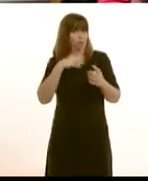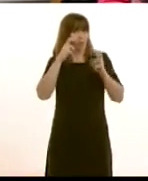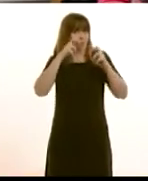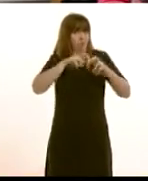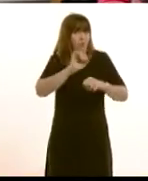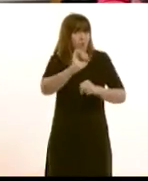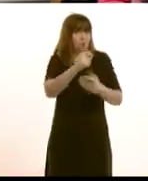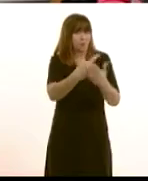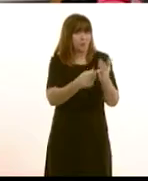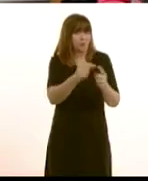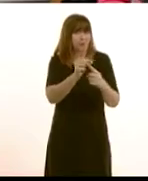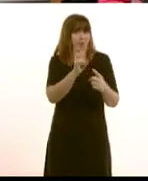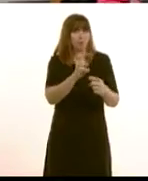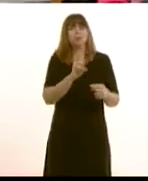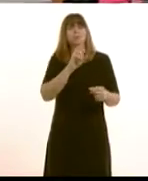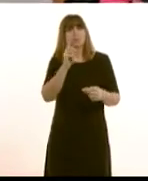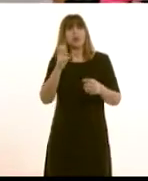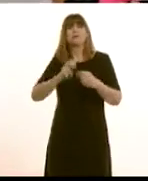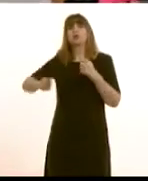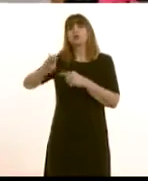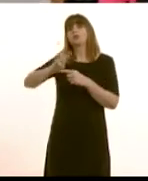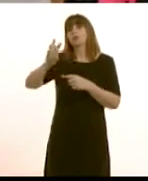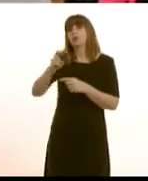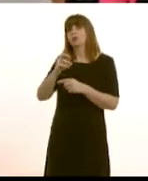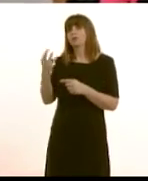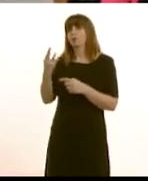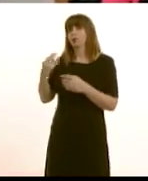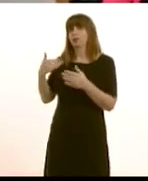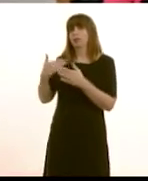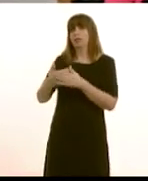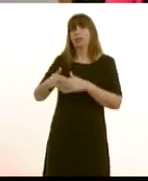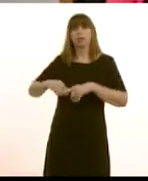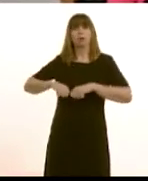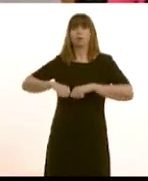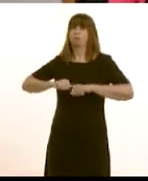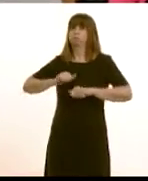yn flwyddyn a oedd yn record yng Nghymru: 10 miliwn o ymwelwyr am y tro cyntaf erioedó7